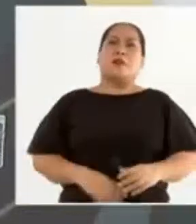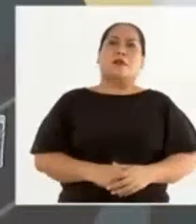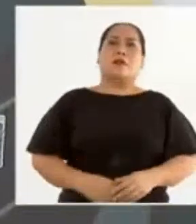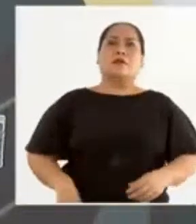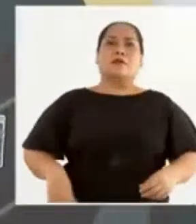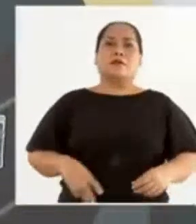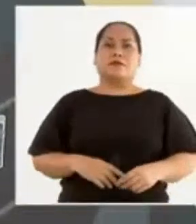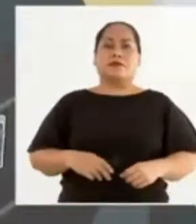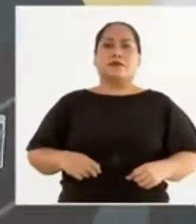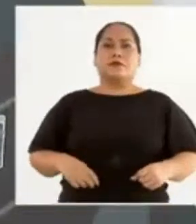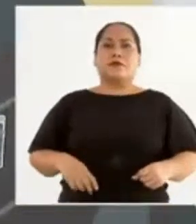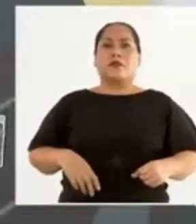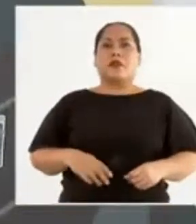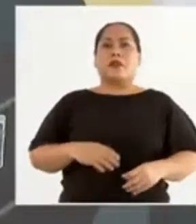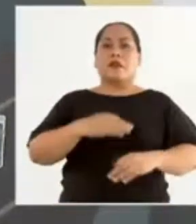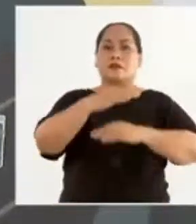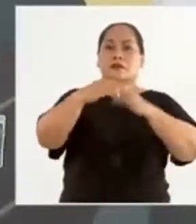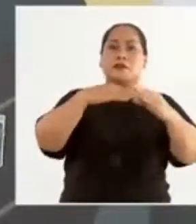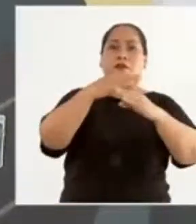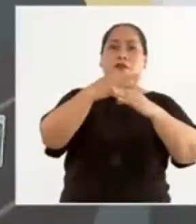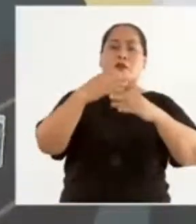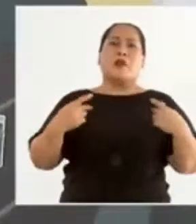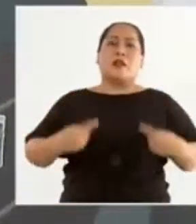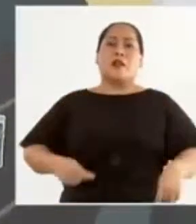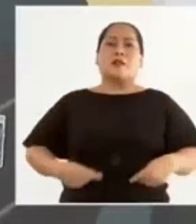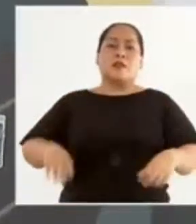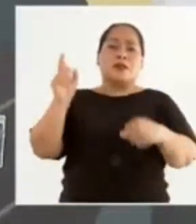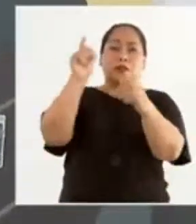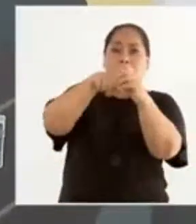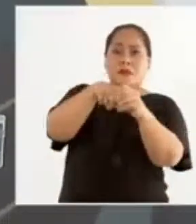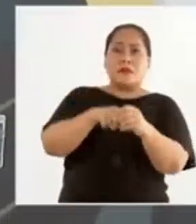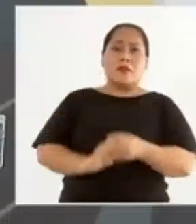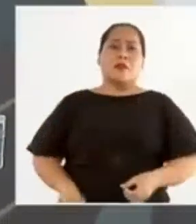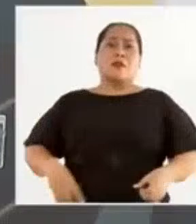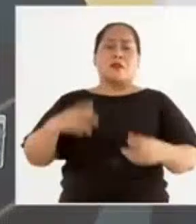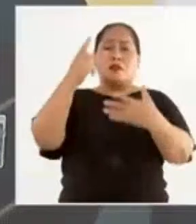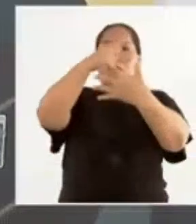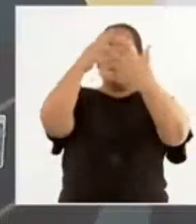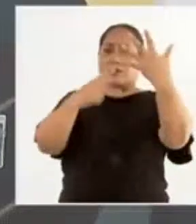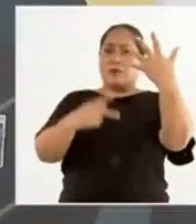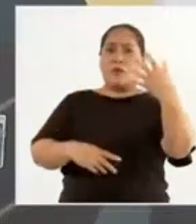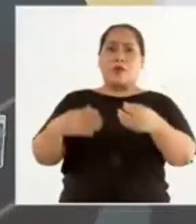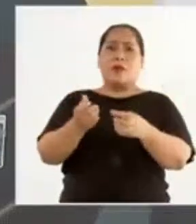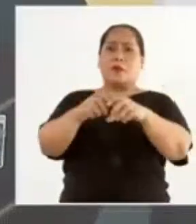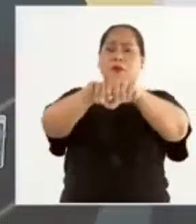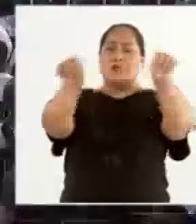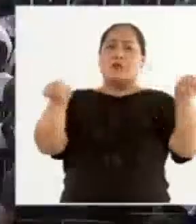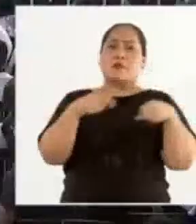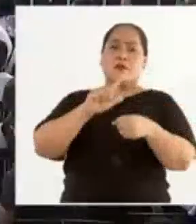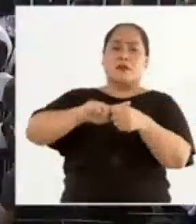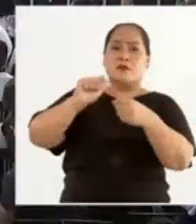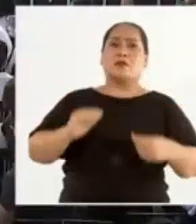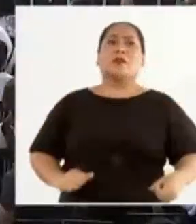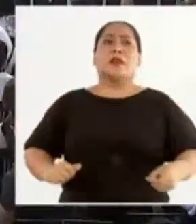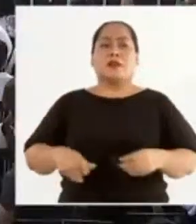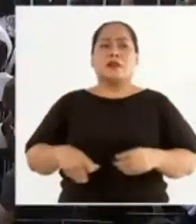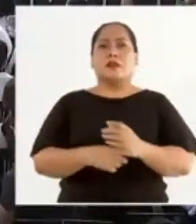programas, a los medios de comunicación y por supuesto nuestro más afectuoso saludo a las